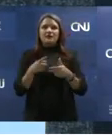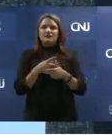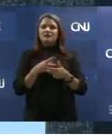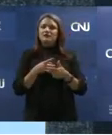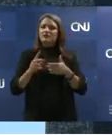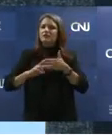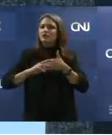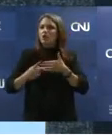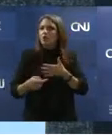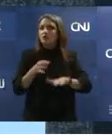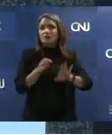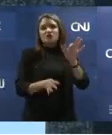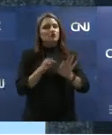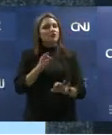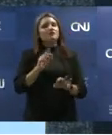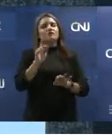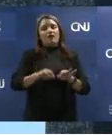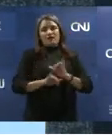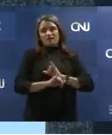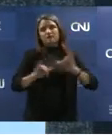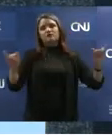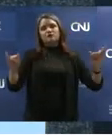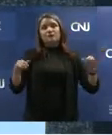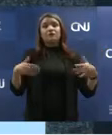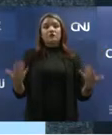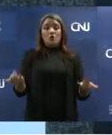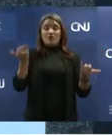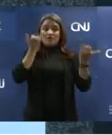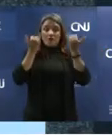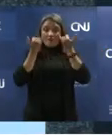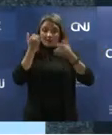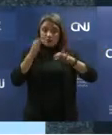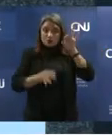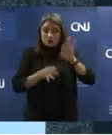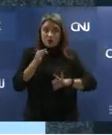Conciliar informações jurídicas, antropológicas, sociológicas